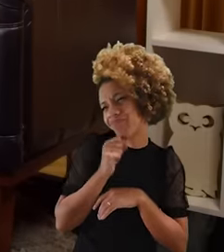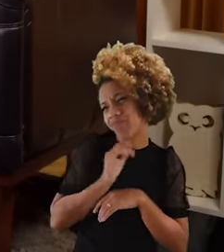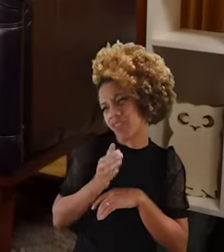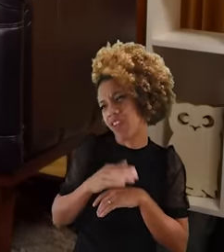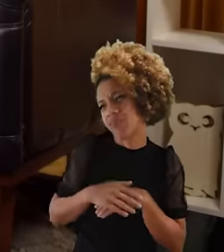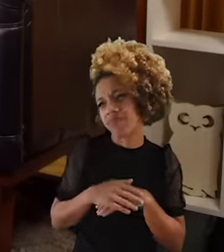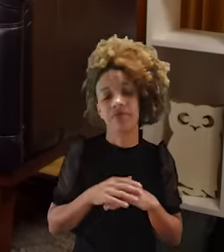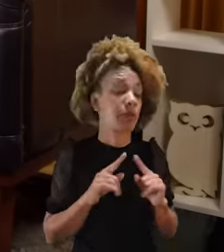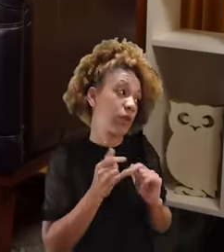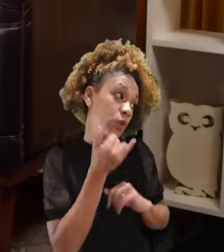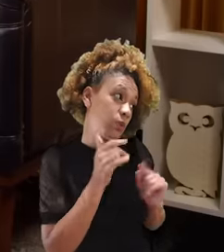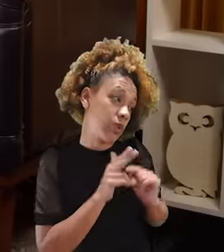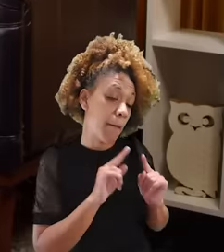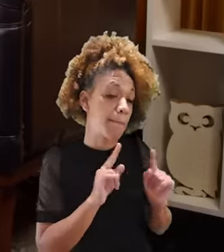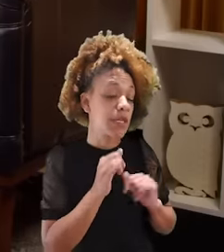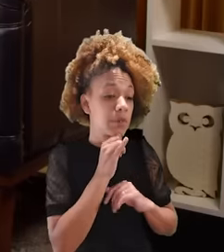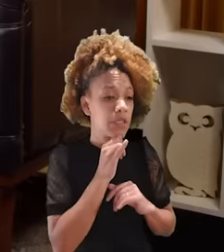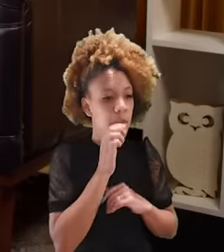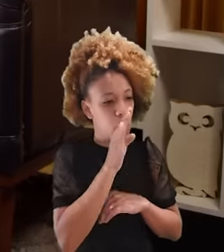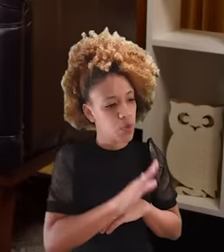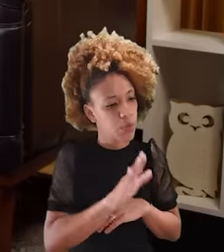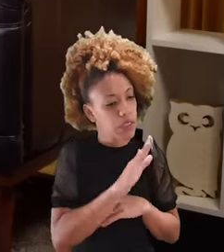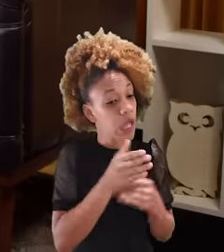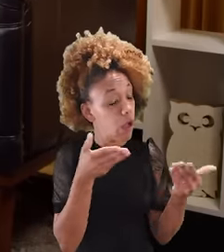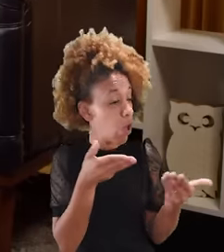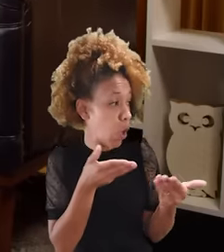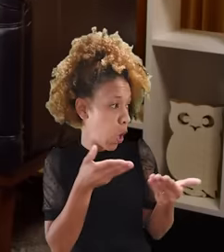entr desculpa te interromper é quase como se o Brasil entendesse agora uma coisa que tá